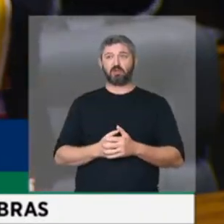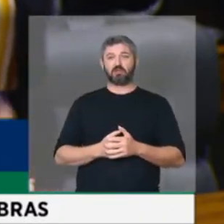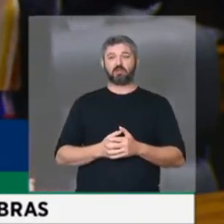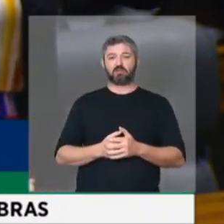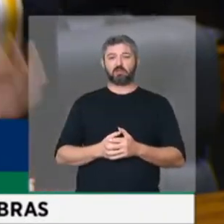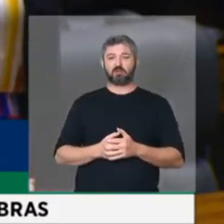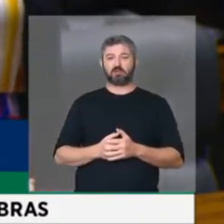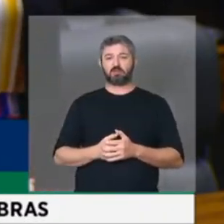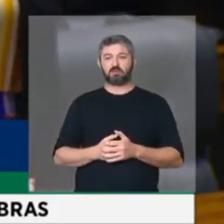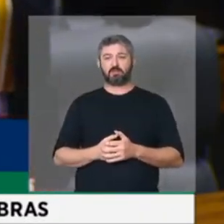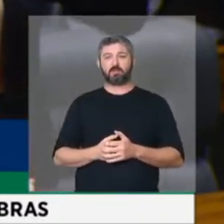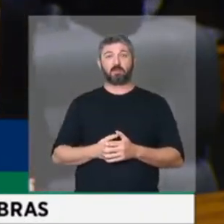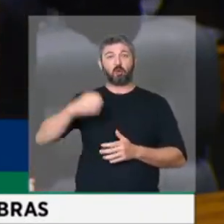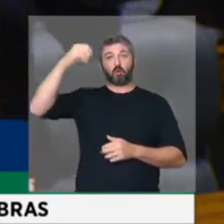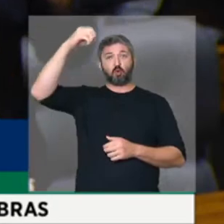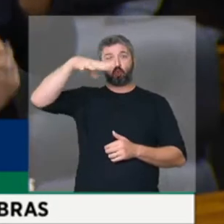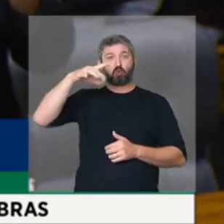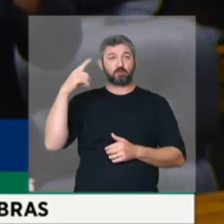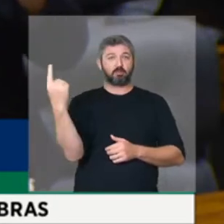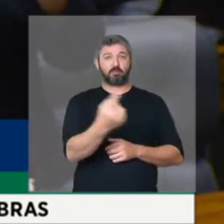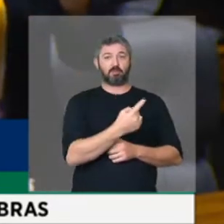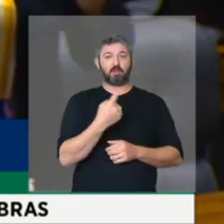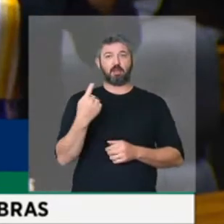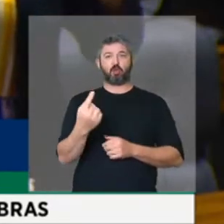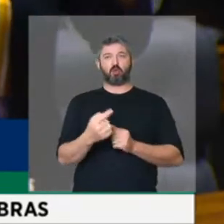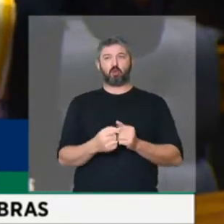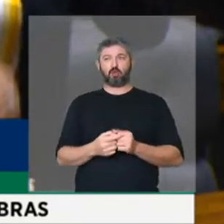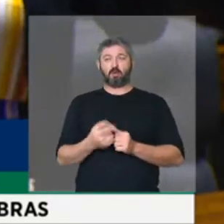SEUS TRABALHADORES E TRABALHADORAS. LUZ PRA TODOS. TARIFA MÓ DICA, TARIFA